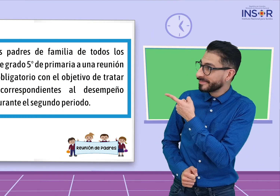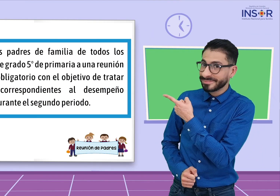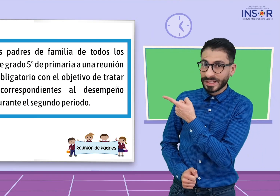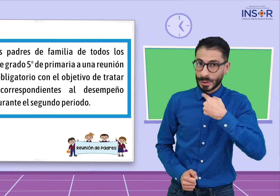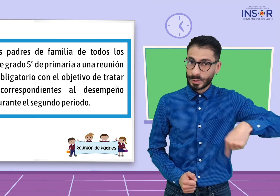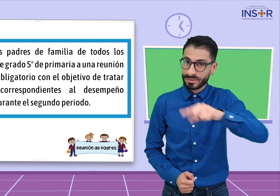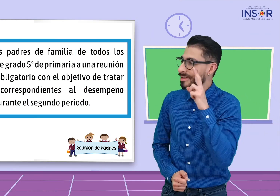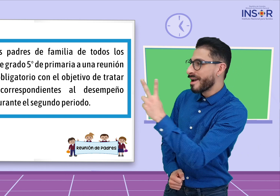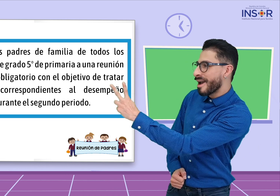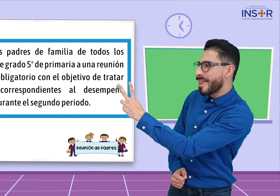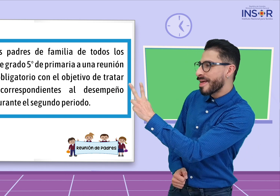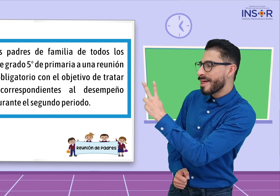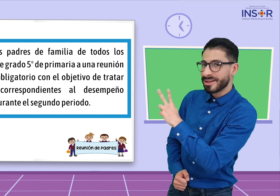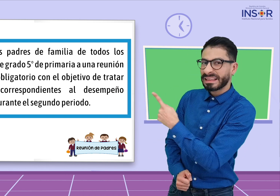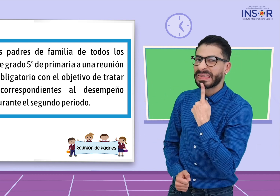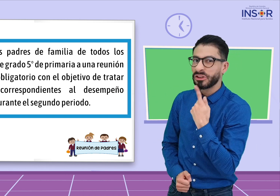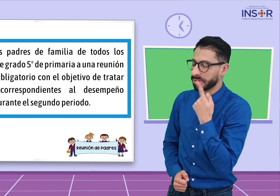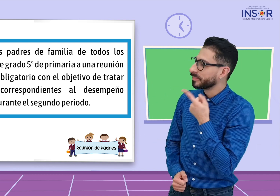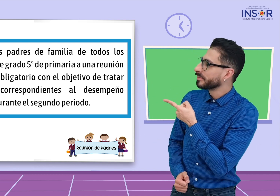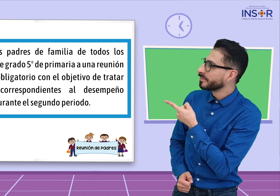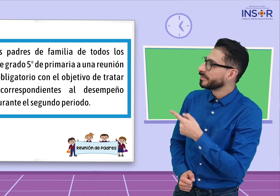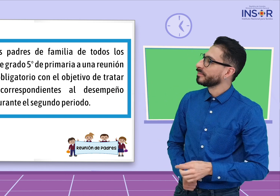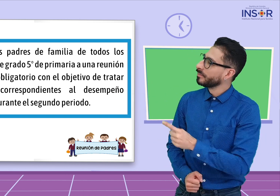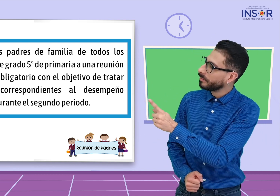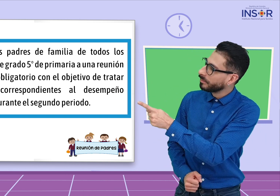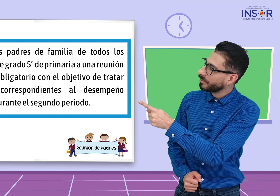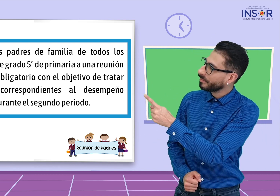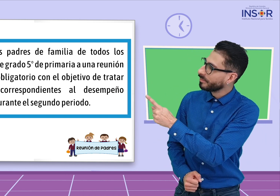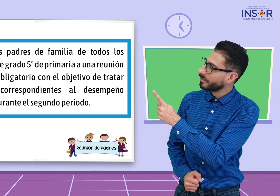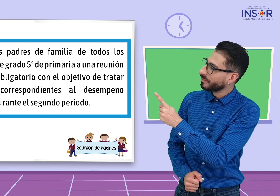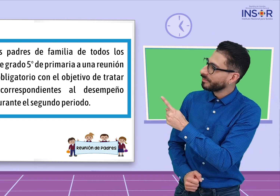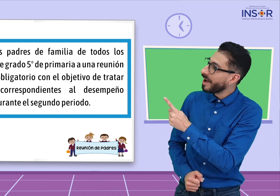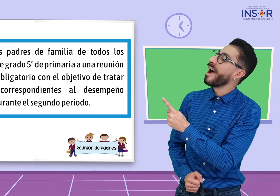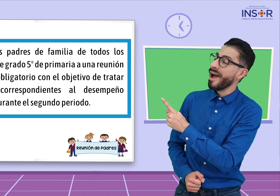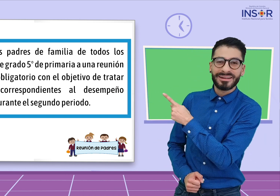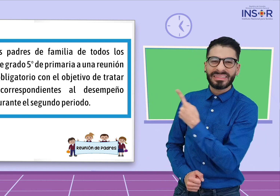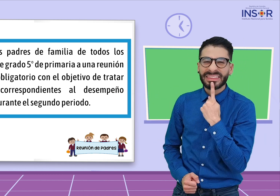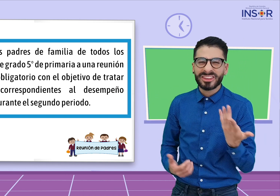Vamos a leer que dice en esta parte: